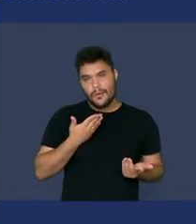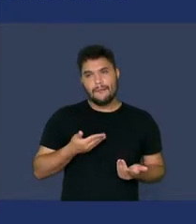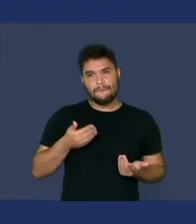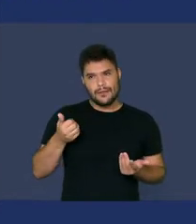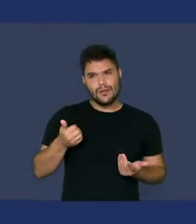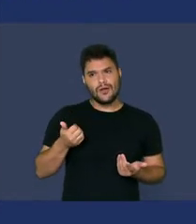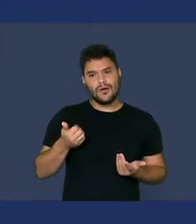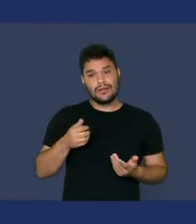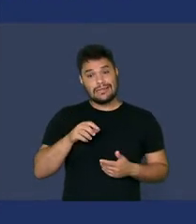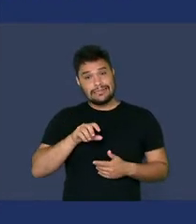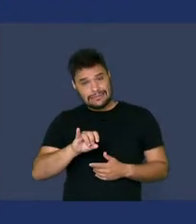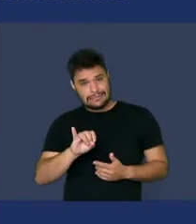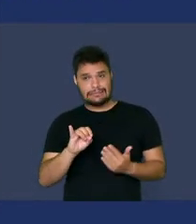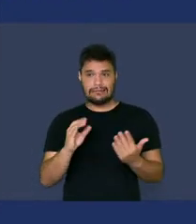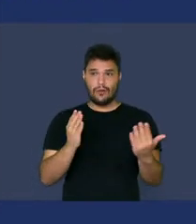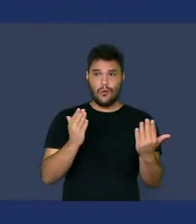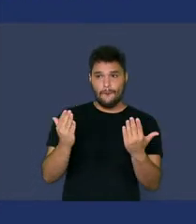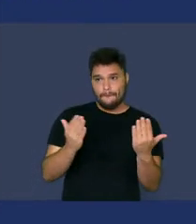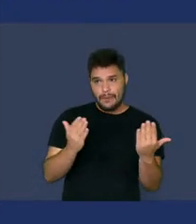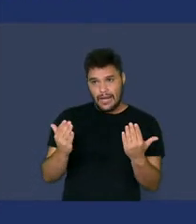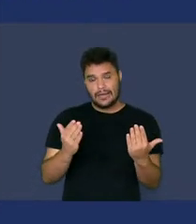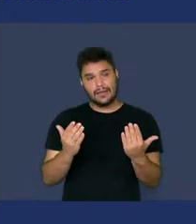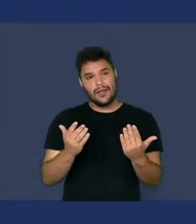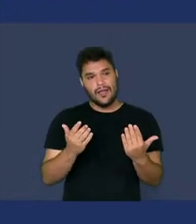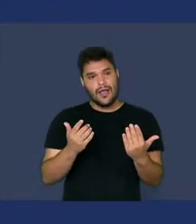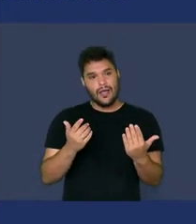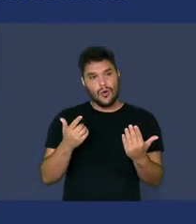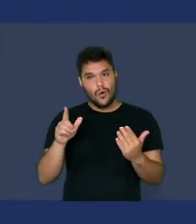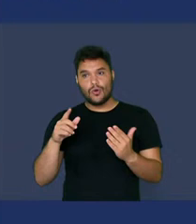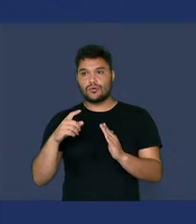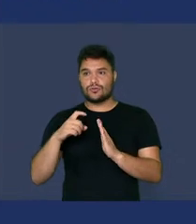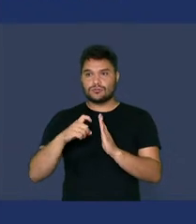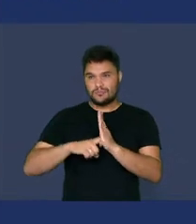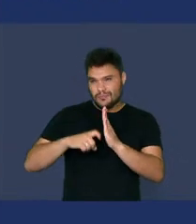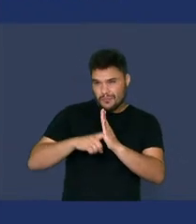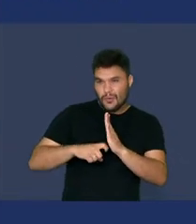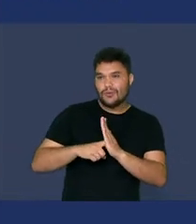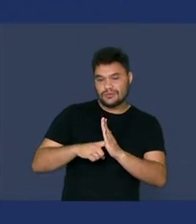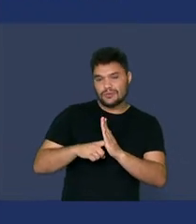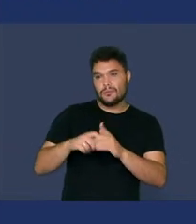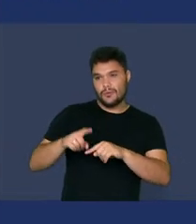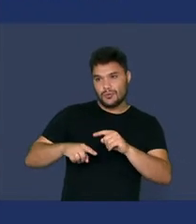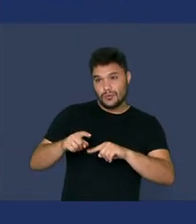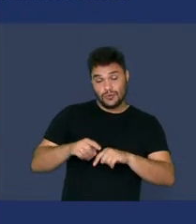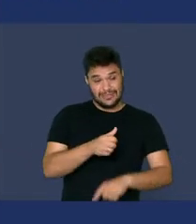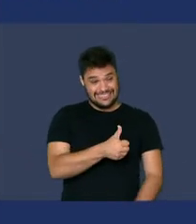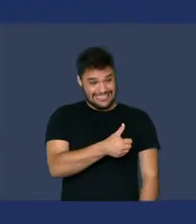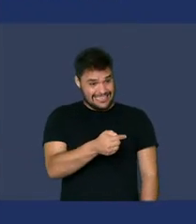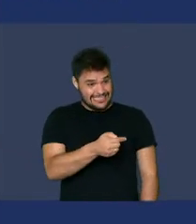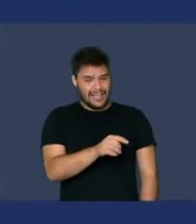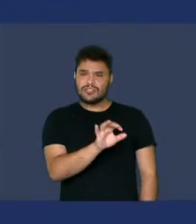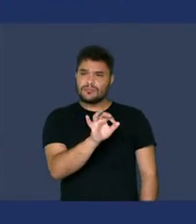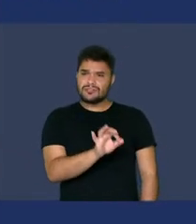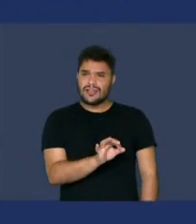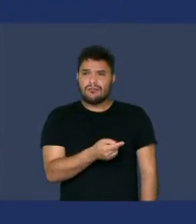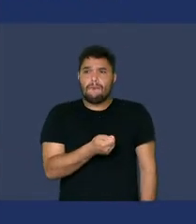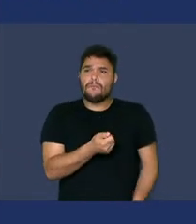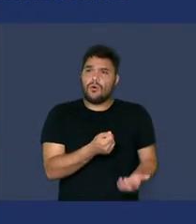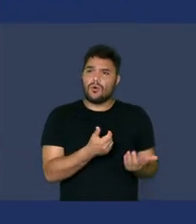PÚBLICO. MAS É LÓGICO QUE TALVEZ EM COMPARAÇÃO COM AS OUTRAS CARGAS TRIBUTÁRIAS E PRODUTOS ATÉ ESSENCIAIS, 17%